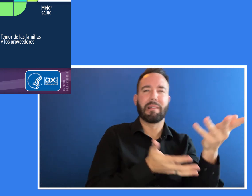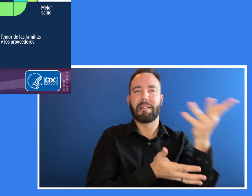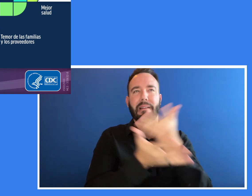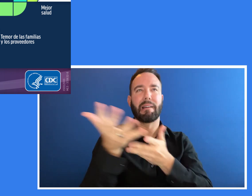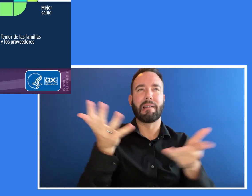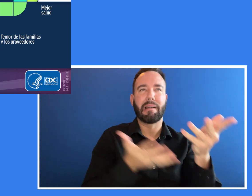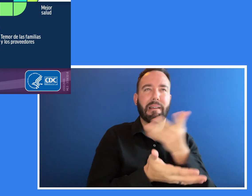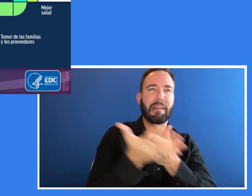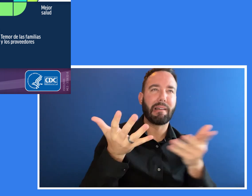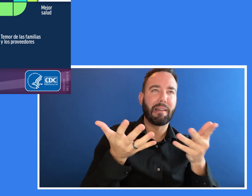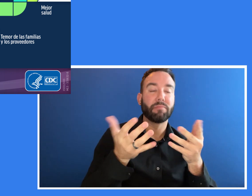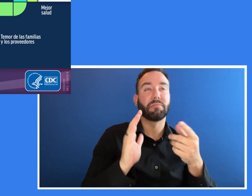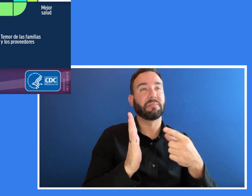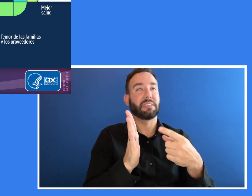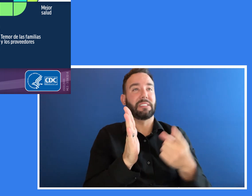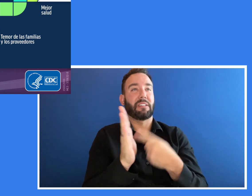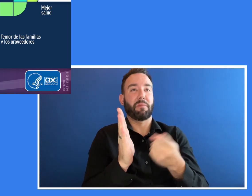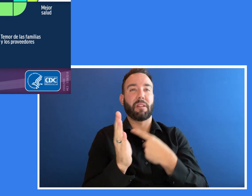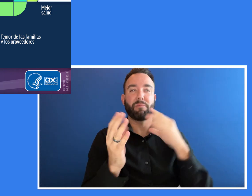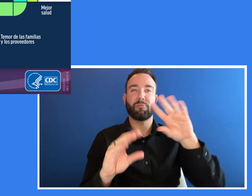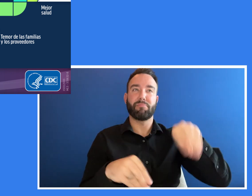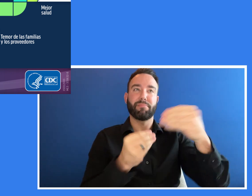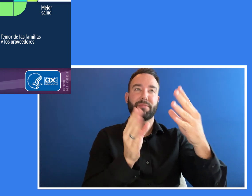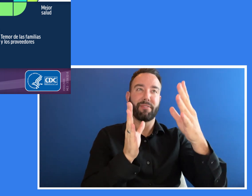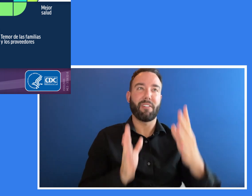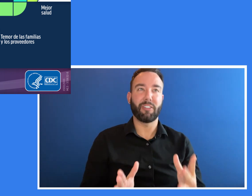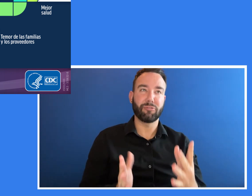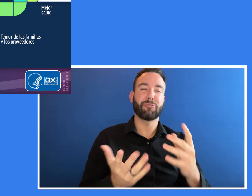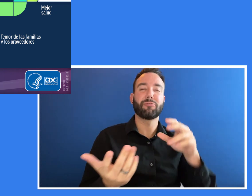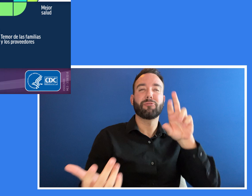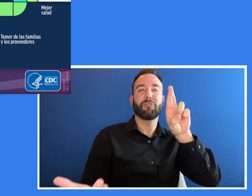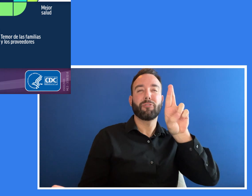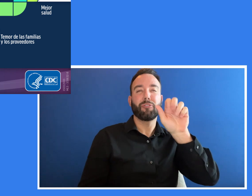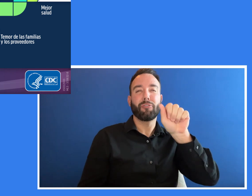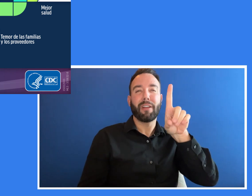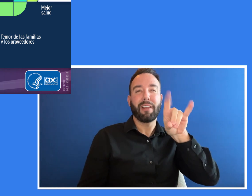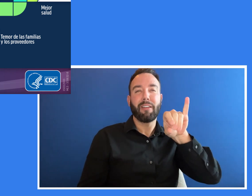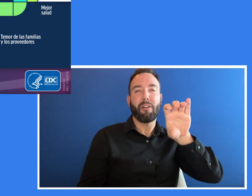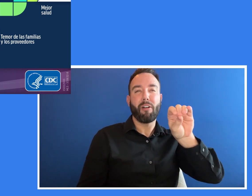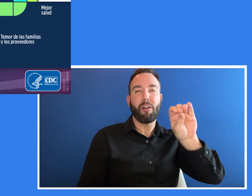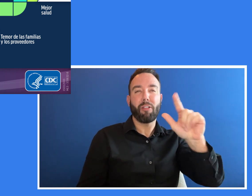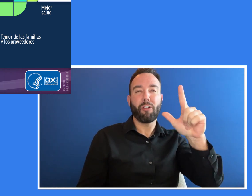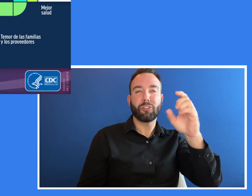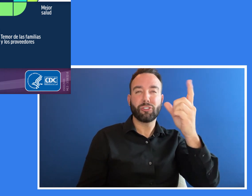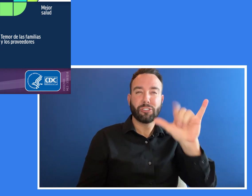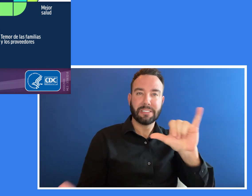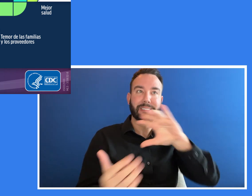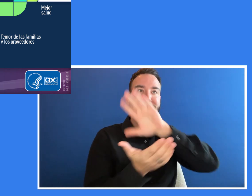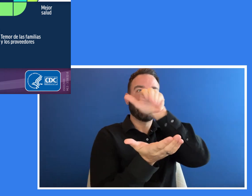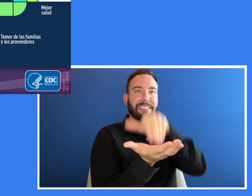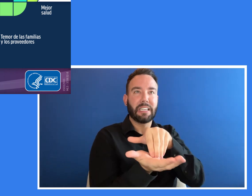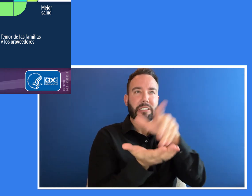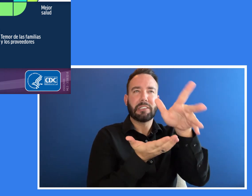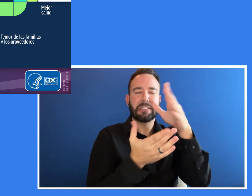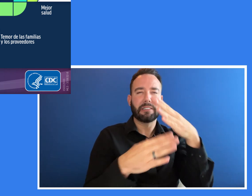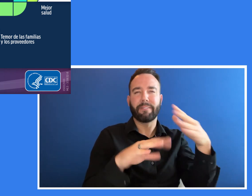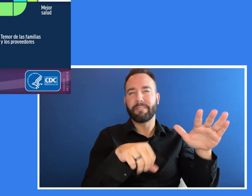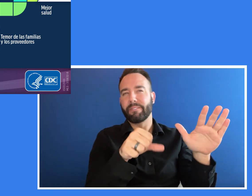o incertidumbre acerca de si funcionarán. Y puede que haya problemas de logística con el manejo de citas médicas,